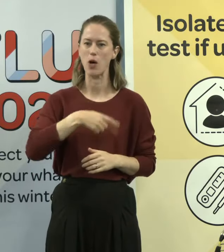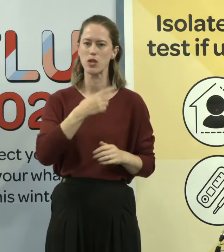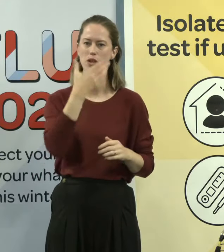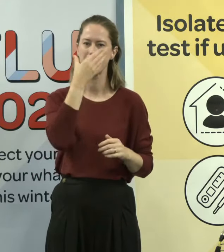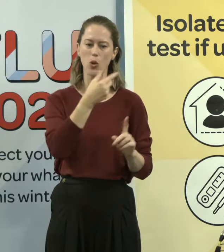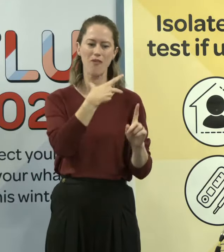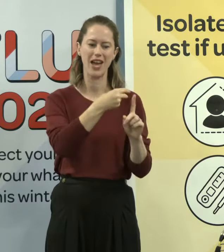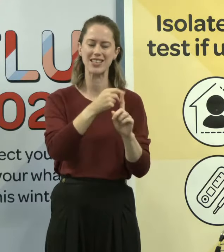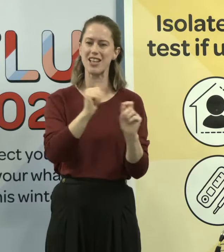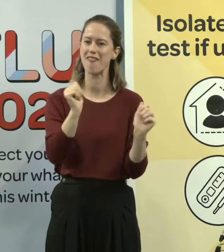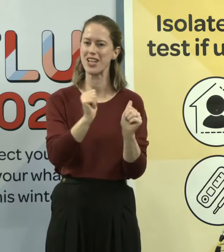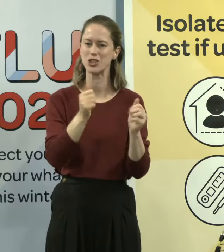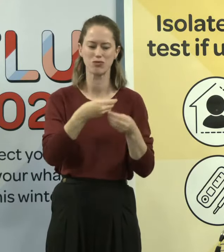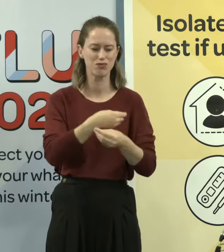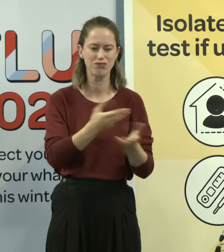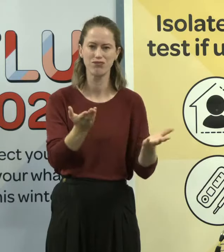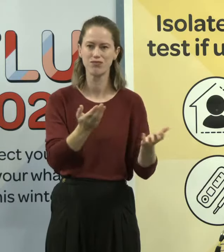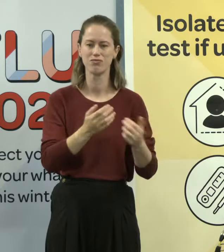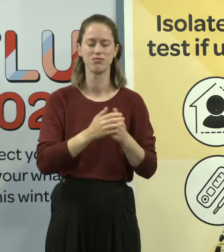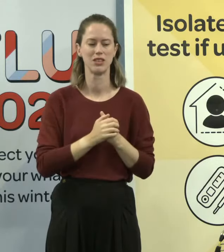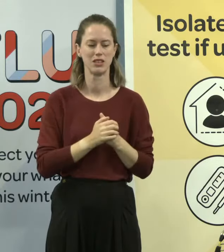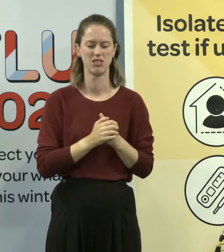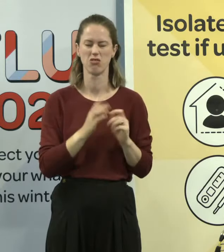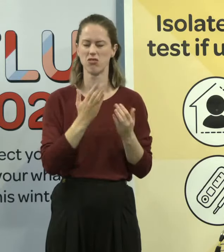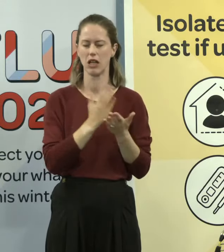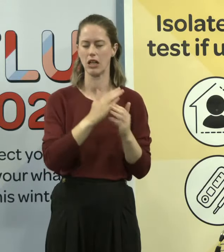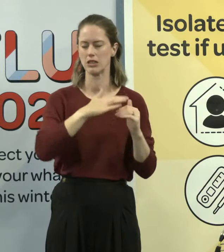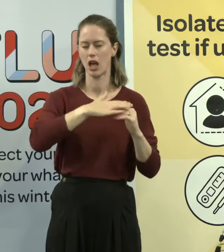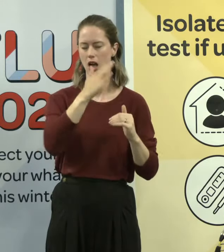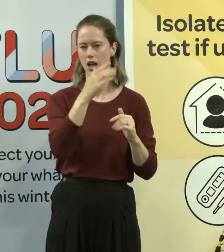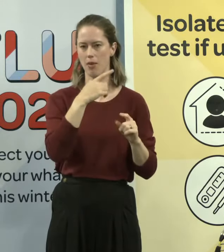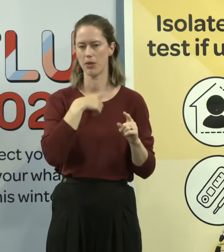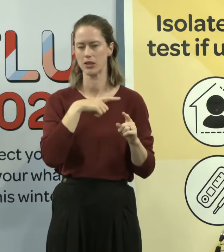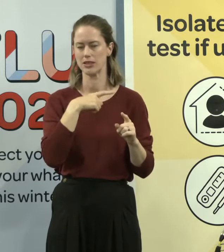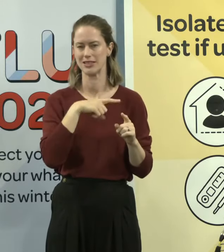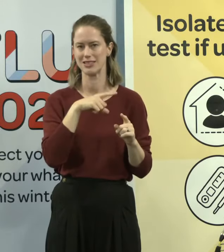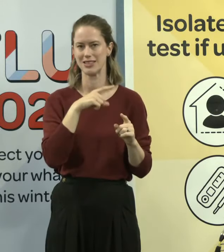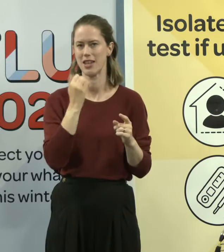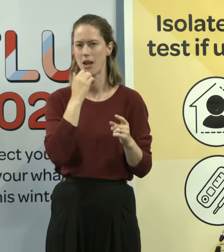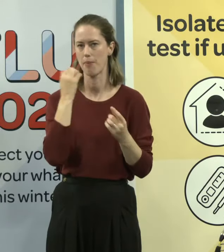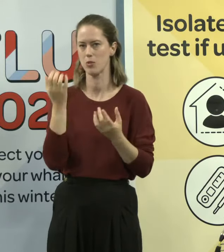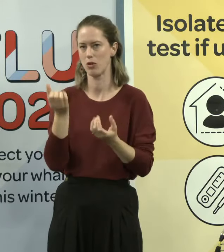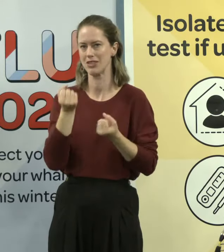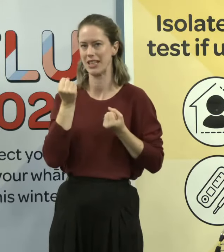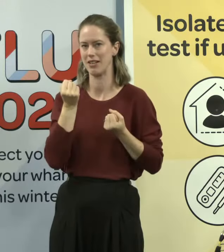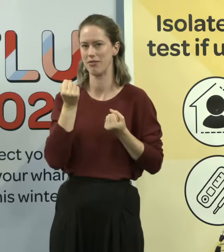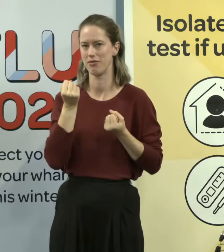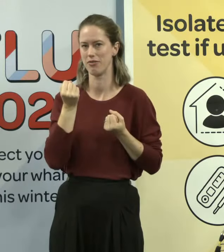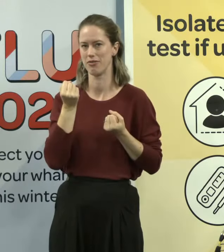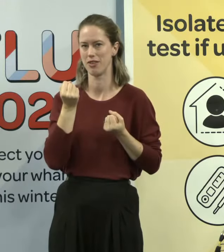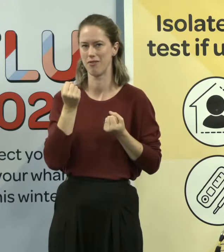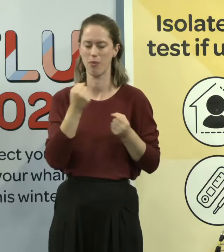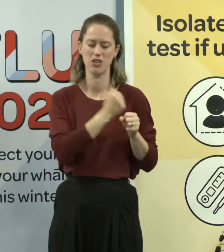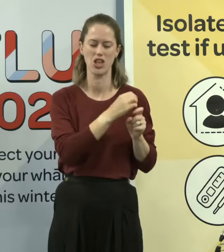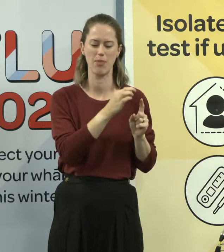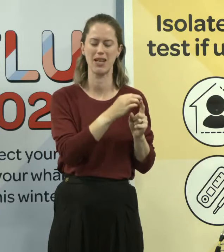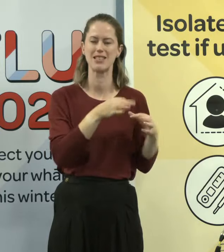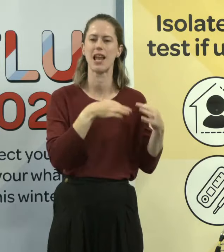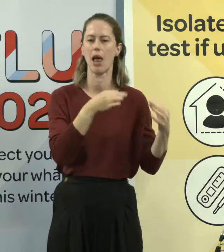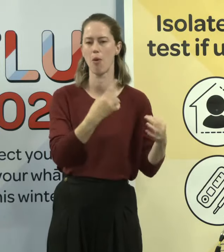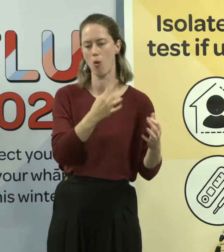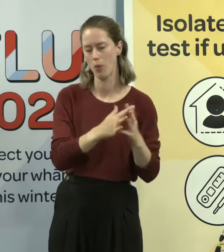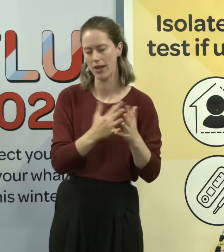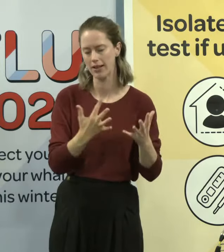nui o te tono. Heoi ano, i te